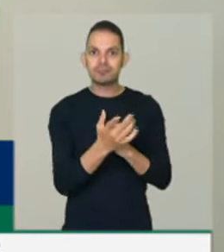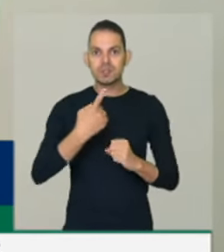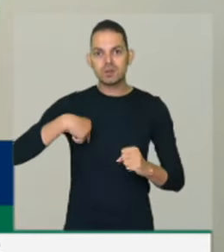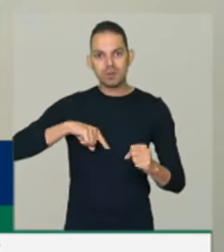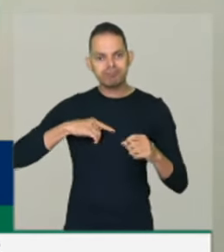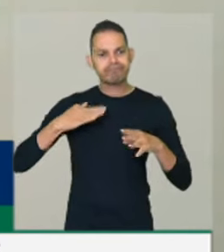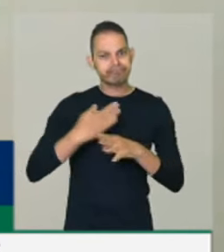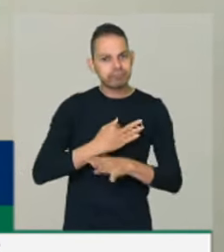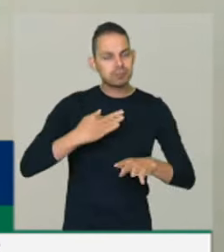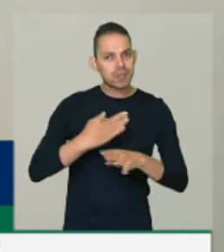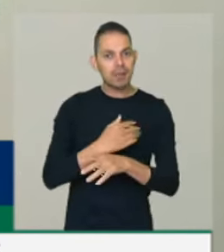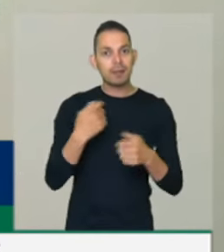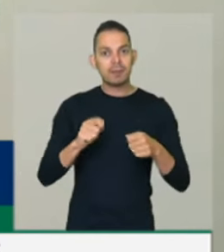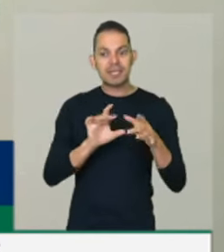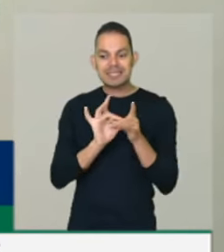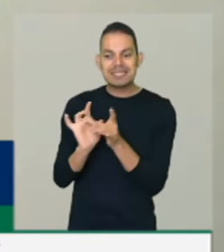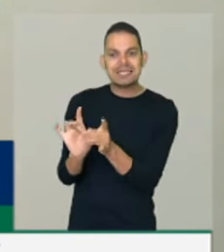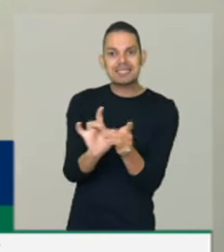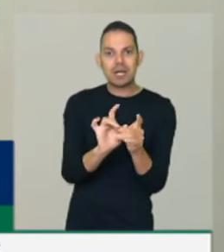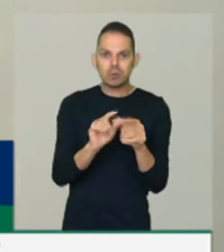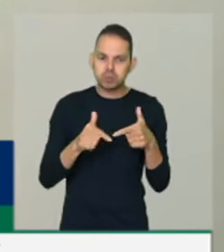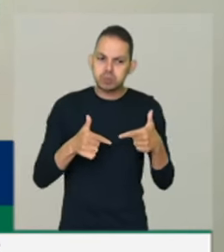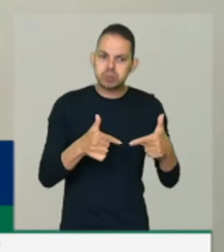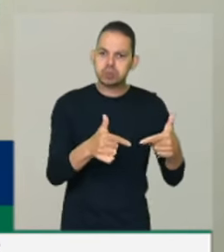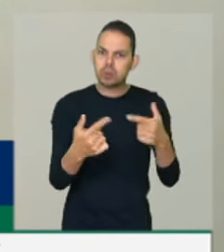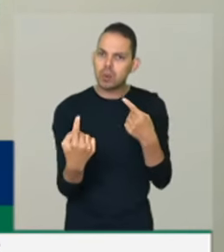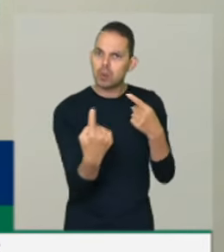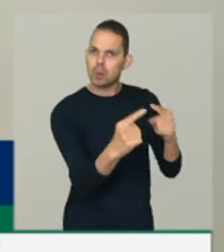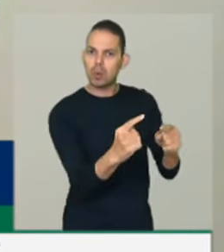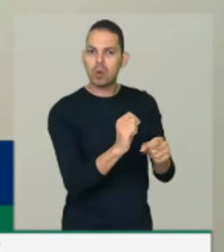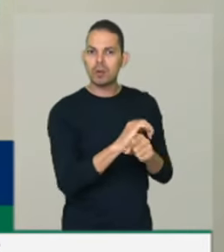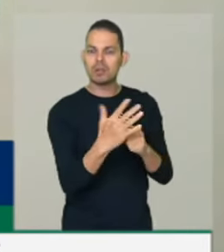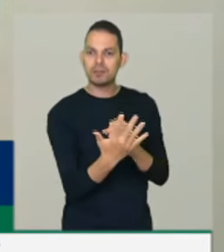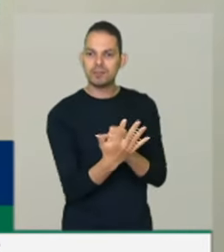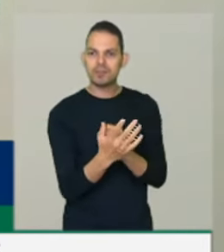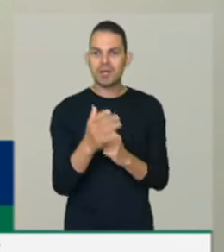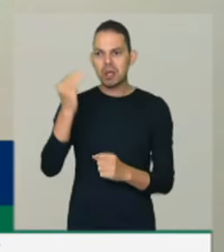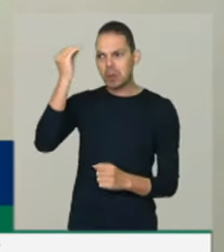ESSE OU AQUELE PELA RECESSÃO, PELO DESEMPREGO, PELA QUEDA DO PIB, DO FECHAMENTO DO CONGRESSO, PELAS MORTES, O